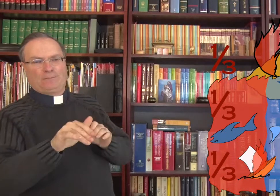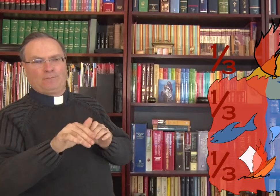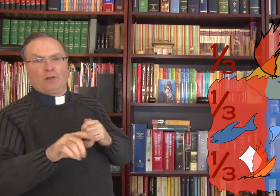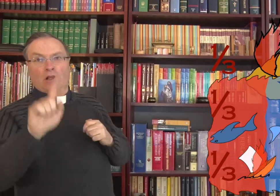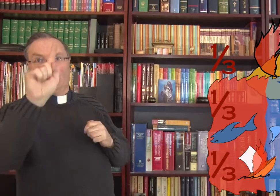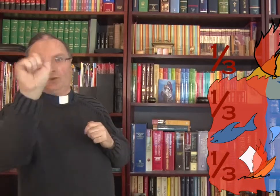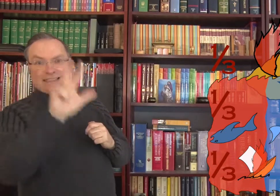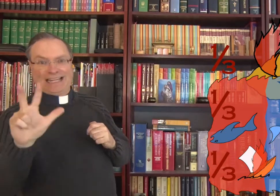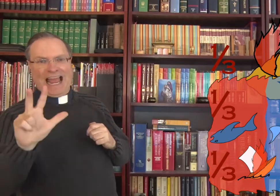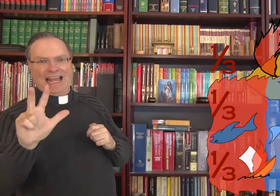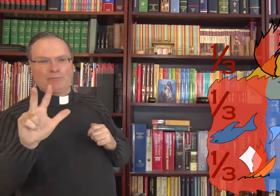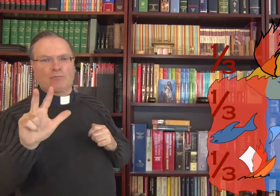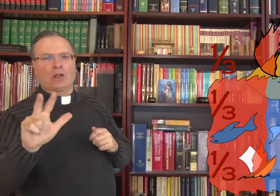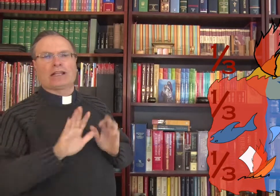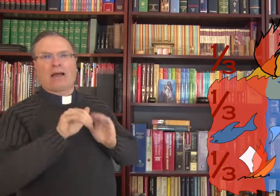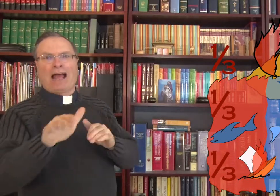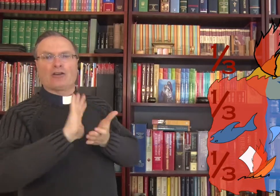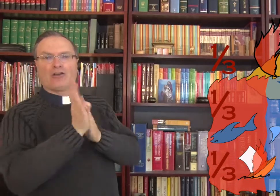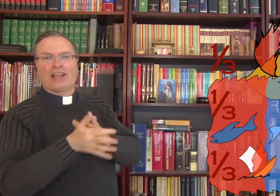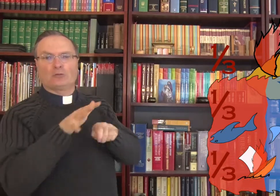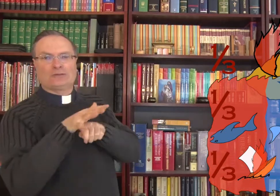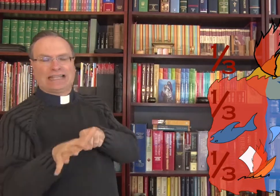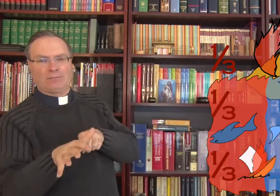Le tiers de la mer devint du sang,